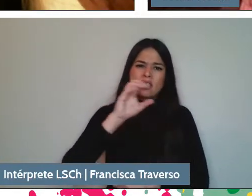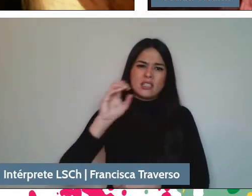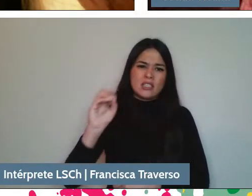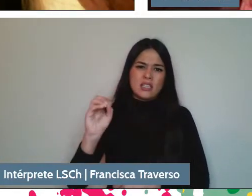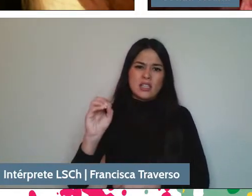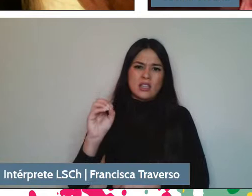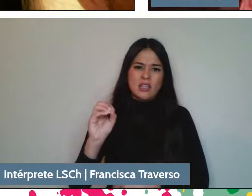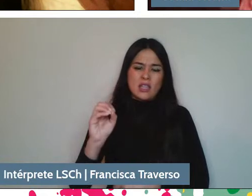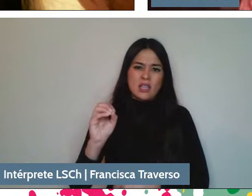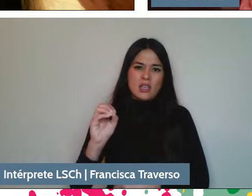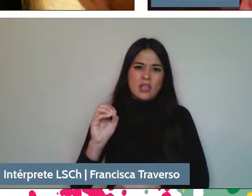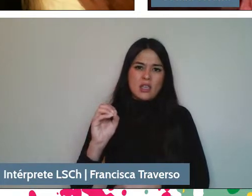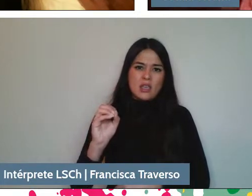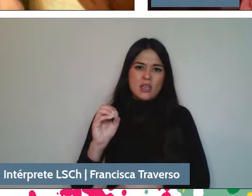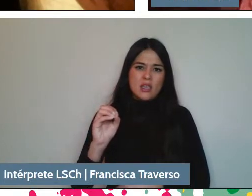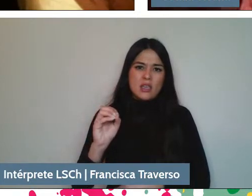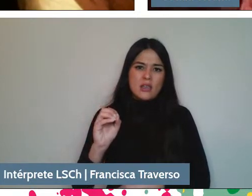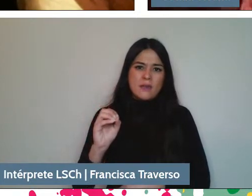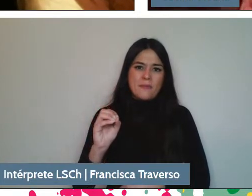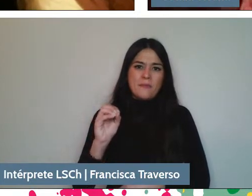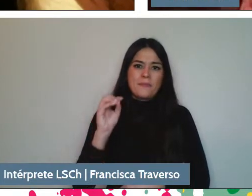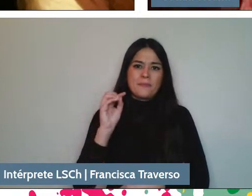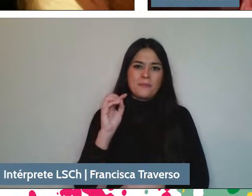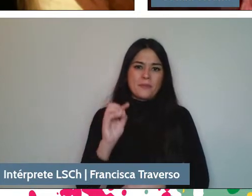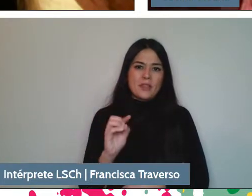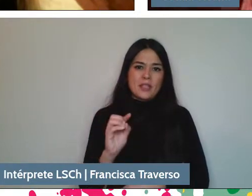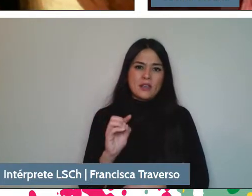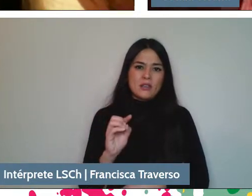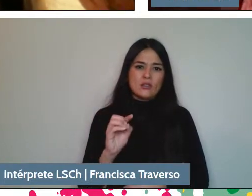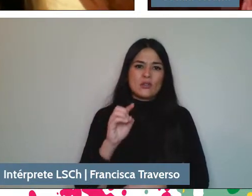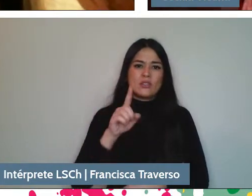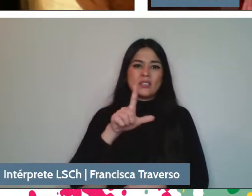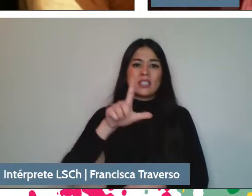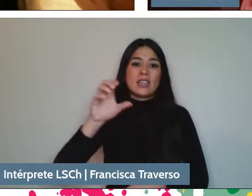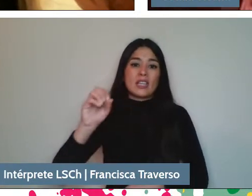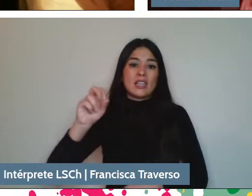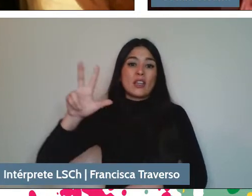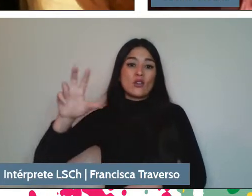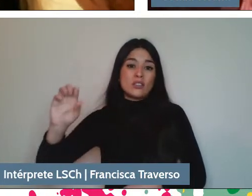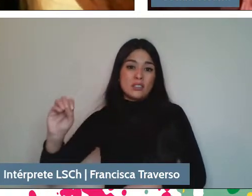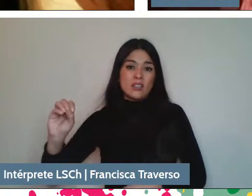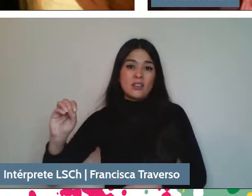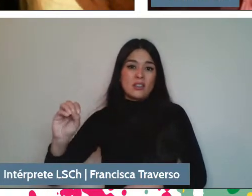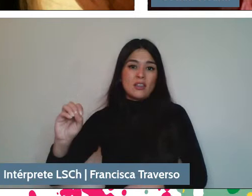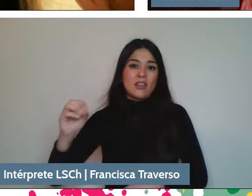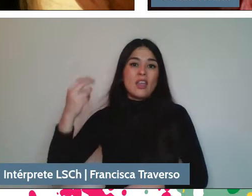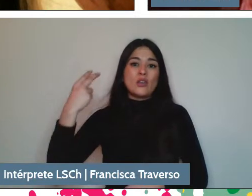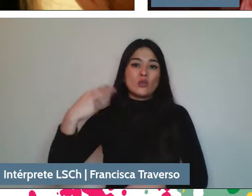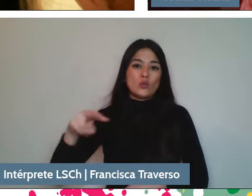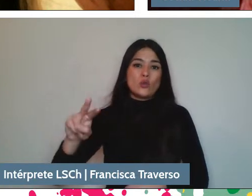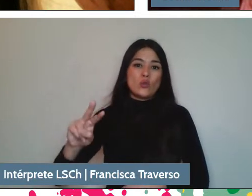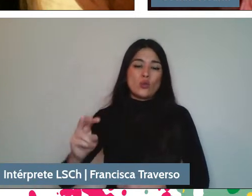y en realidad fue más bien en los 70 u 80 que su obra empezó a salir a flote.